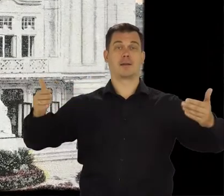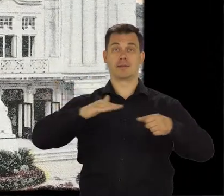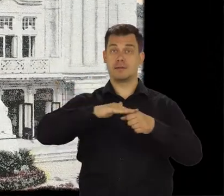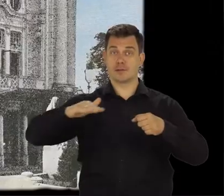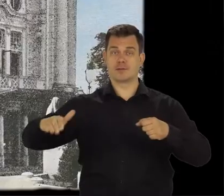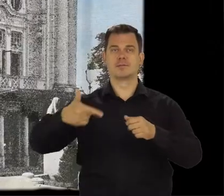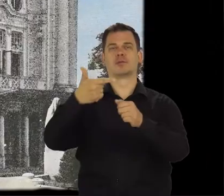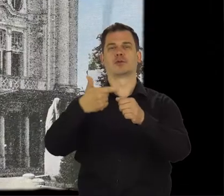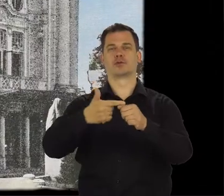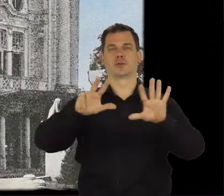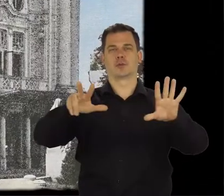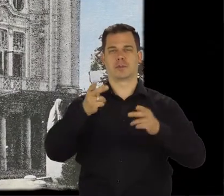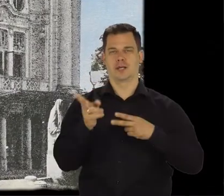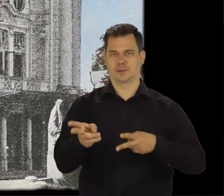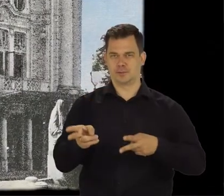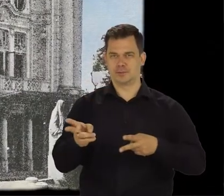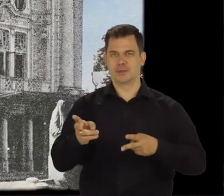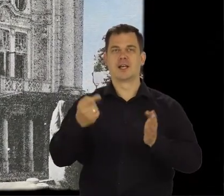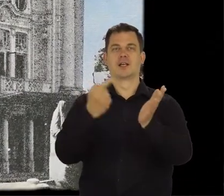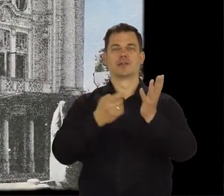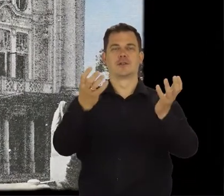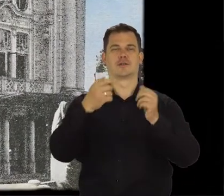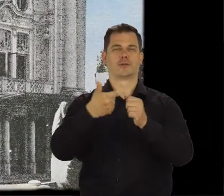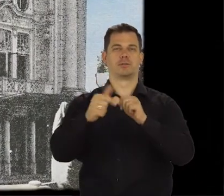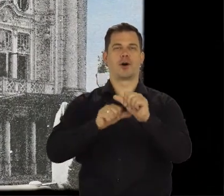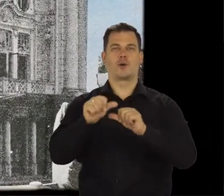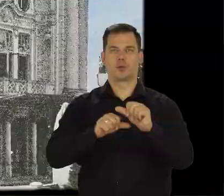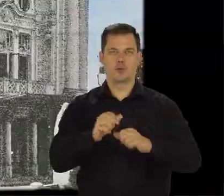nastąpiło 28 listopada w 1920 roku.